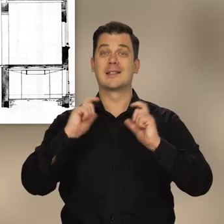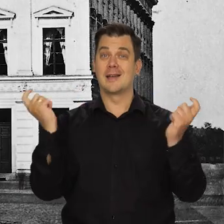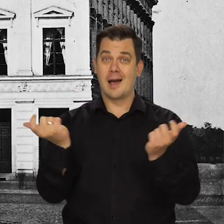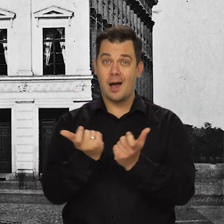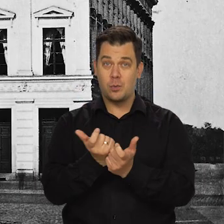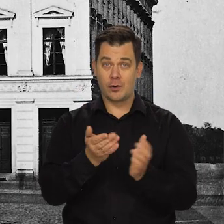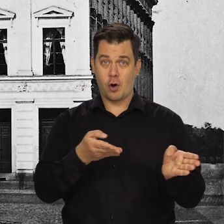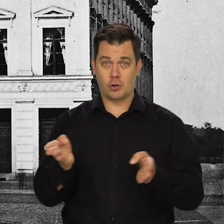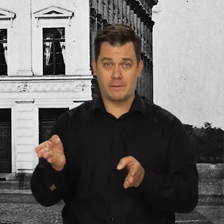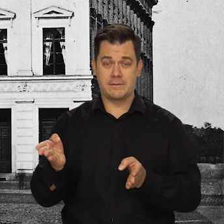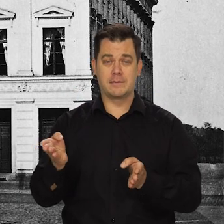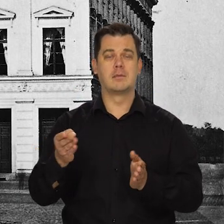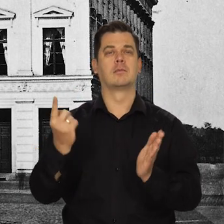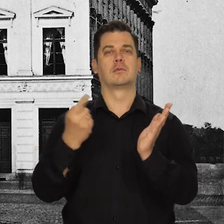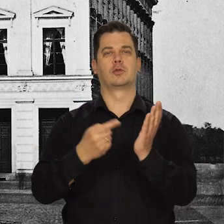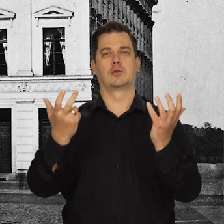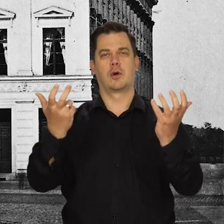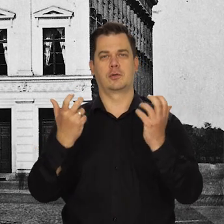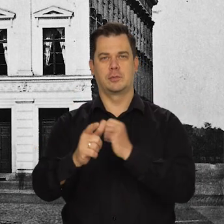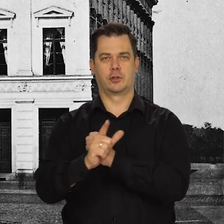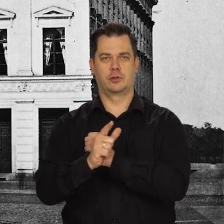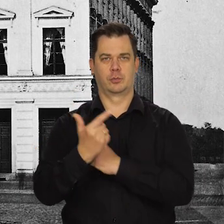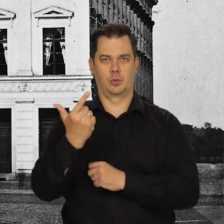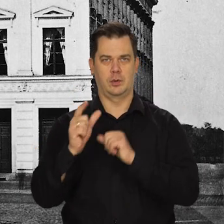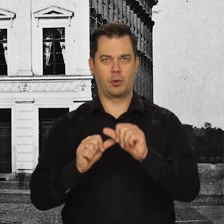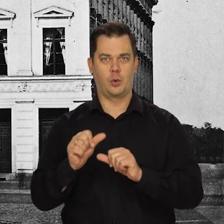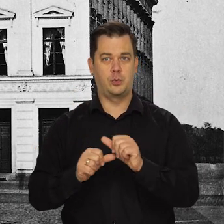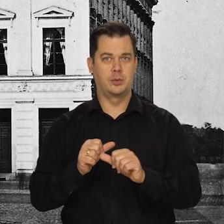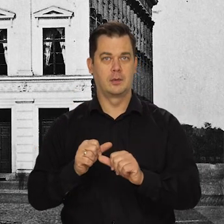Całość ukończono w roku 1872,